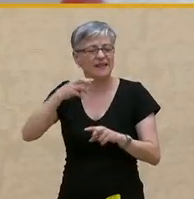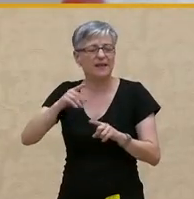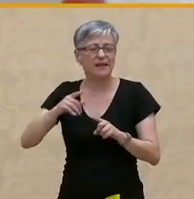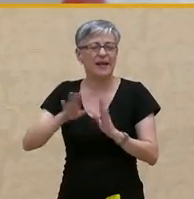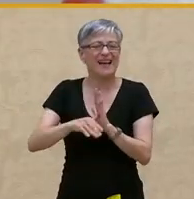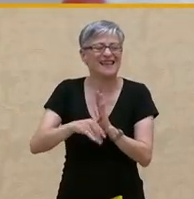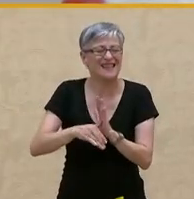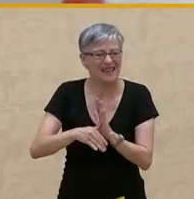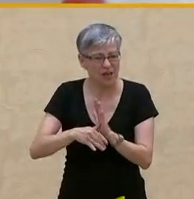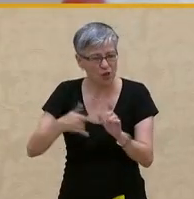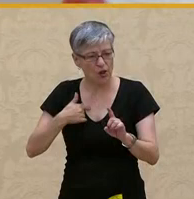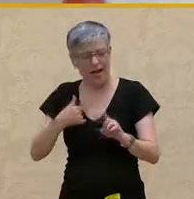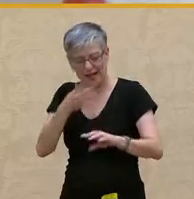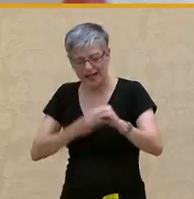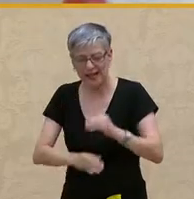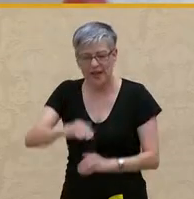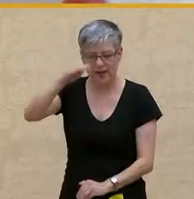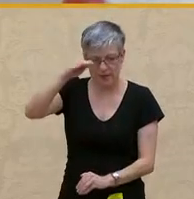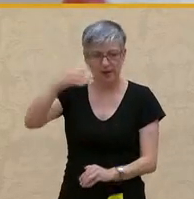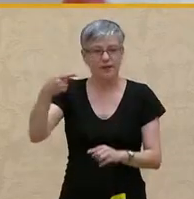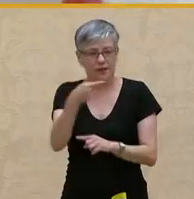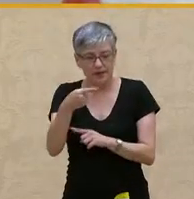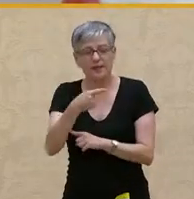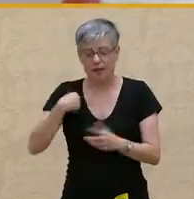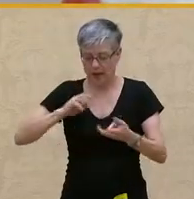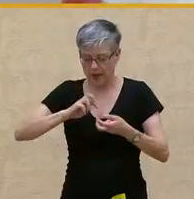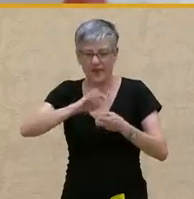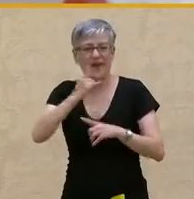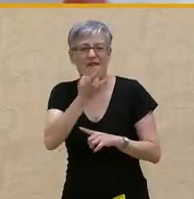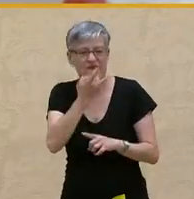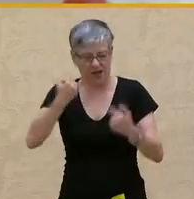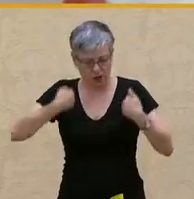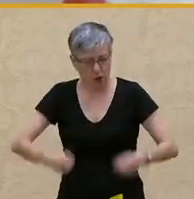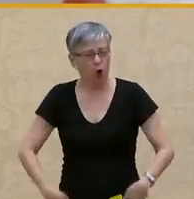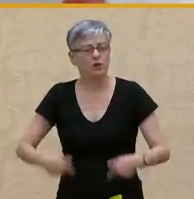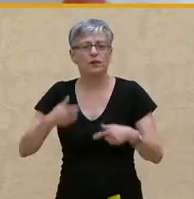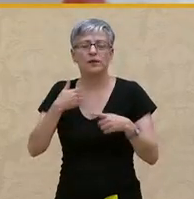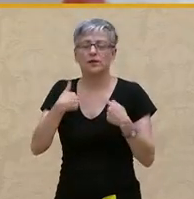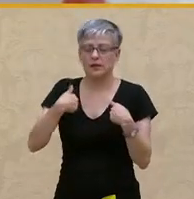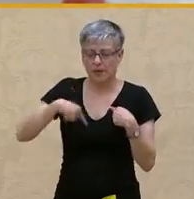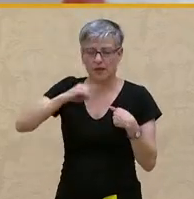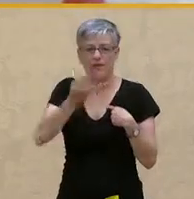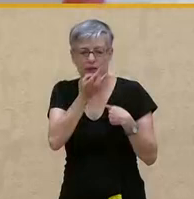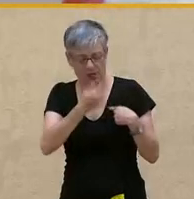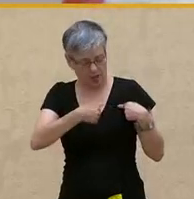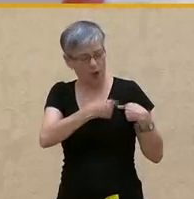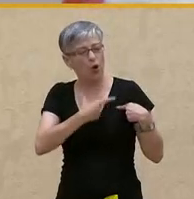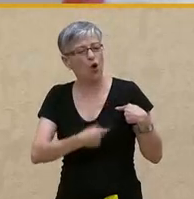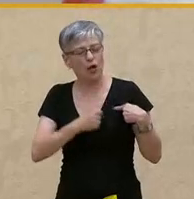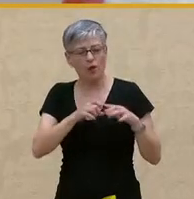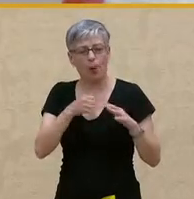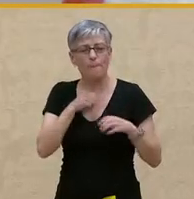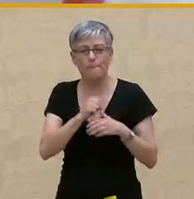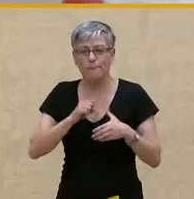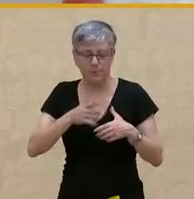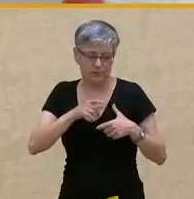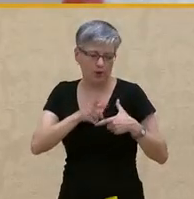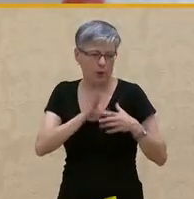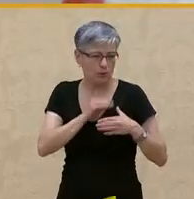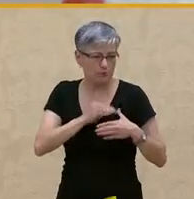i de desarrollo, genital y auricular. Si nos centramos en las patologías que dan